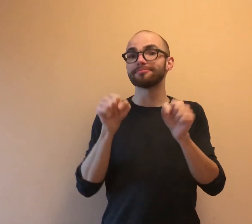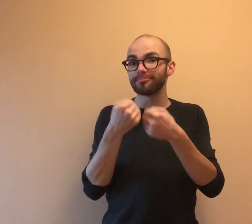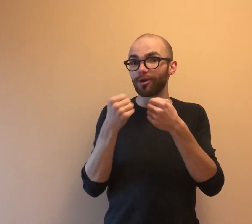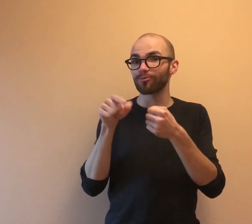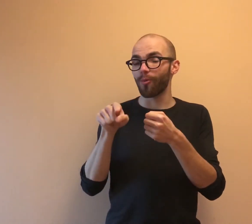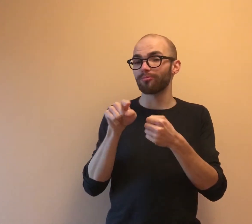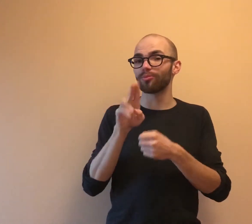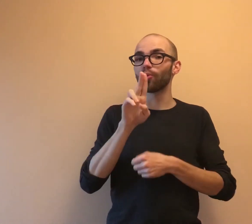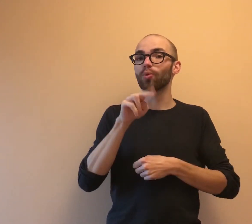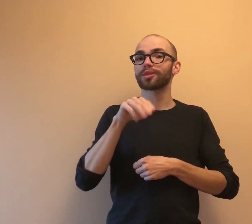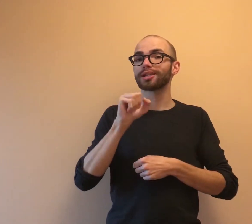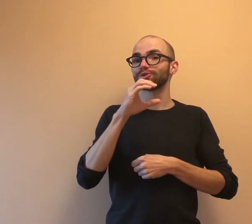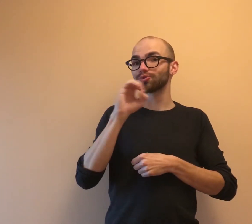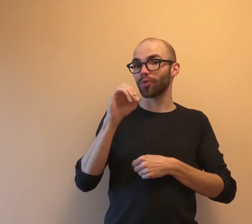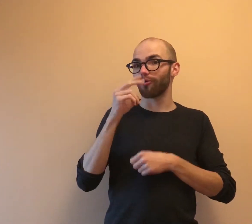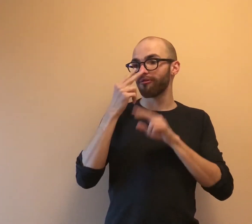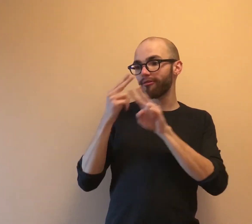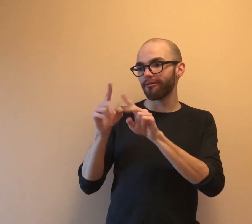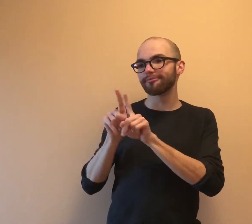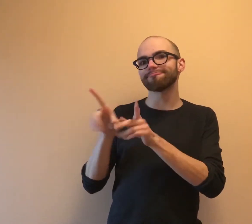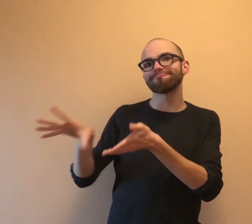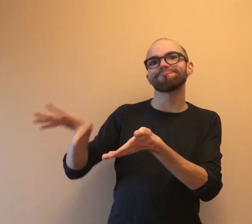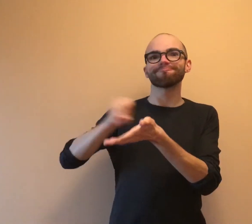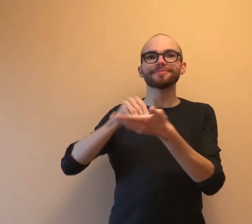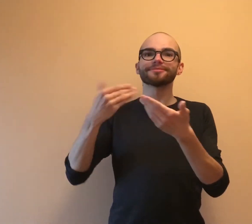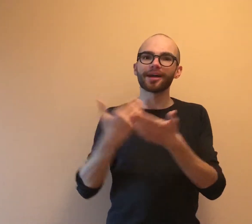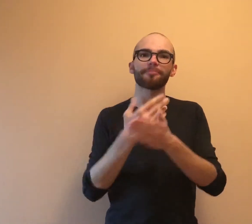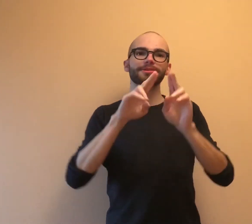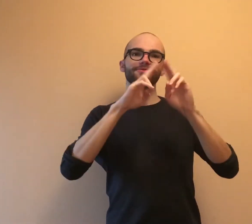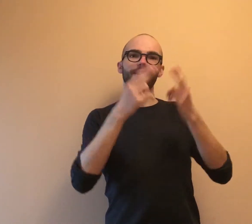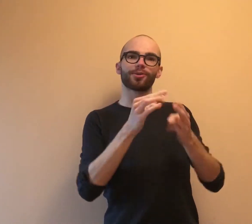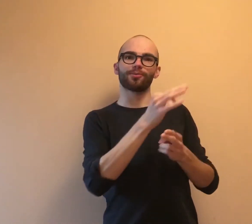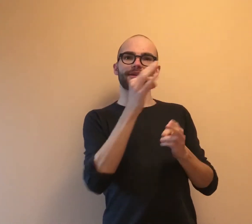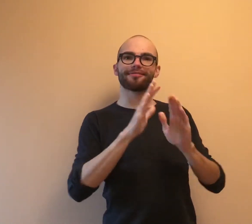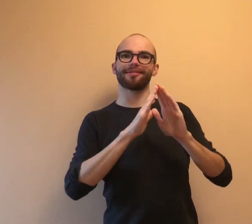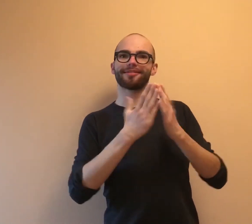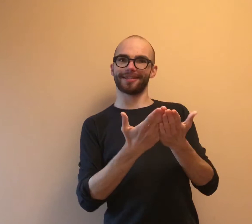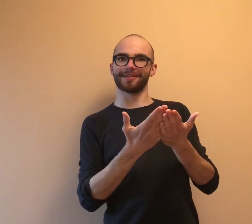Prav s to stoletno tradicijo je UNESCO povezal svetovni dan knjige,